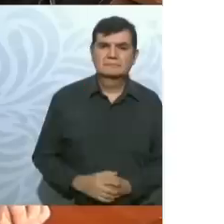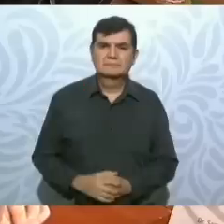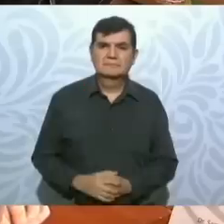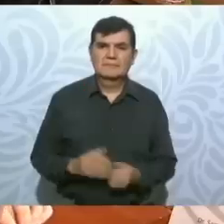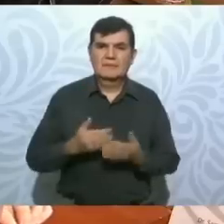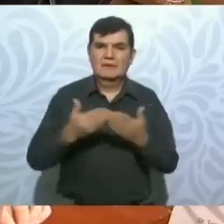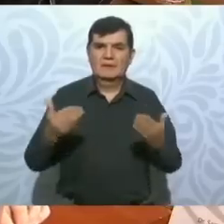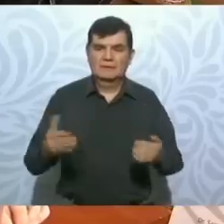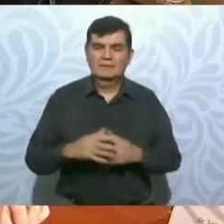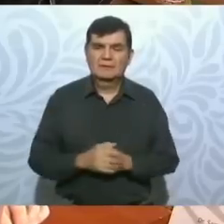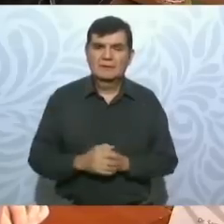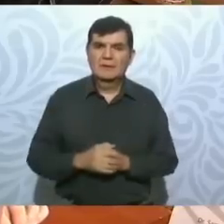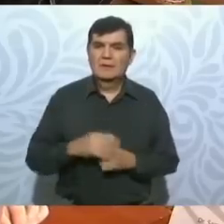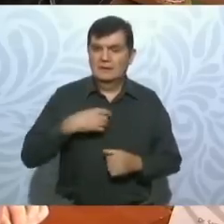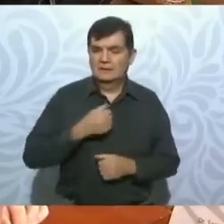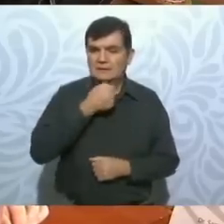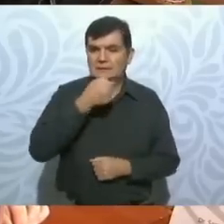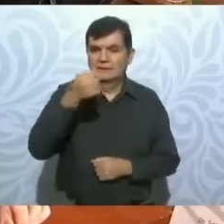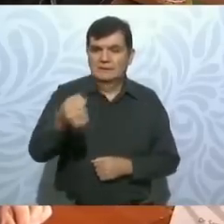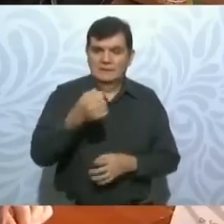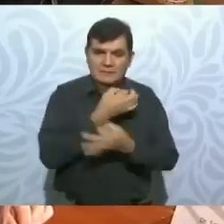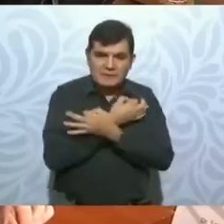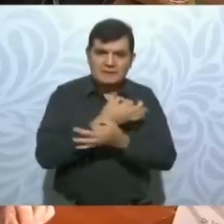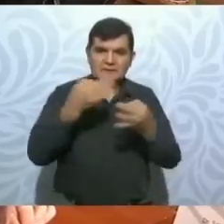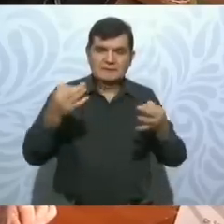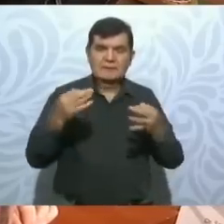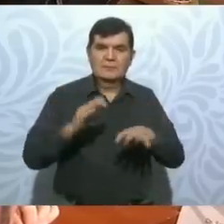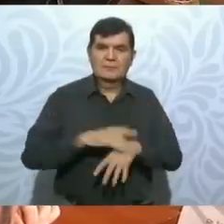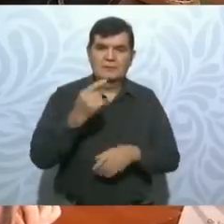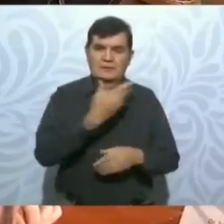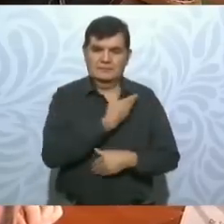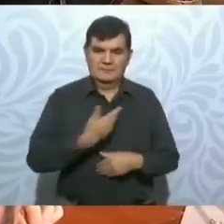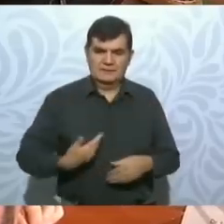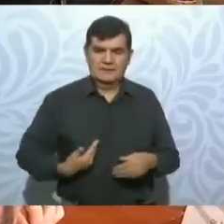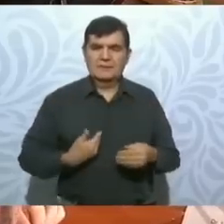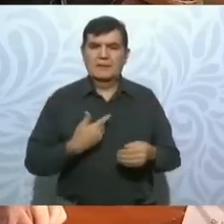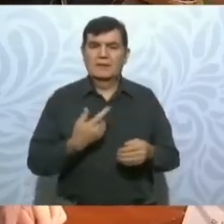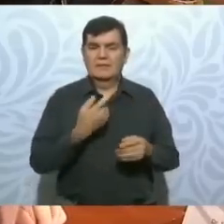ahora escucharemos el mensaje por parte de la presidenta constitucional de los Estados